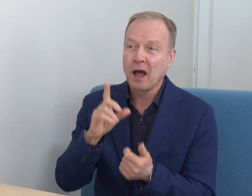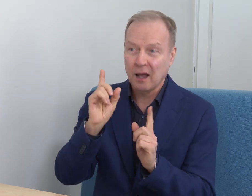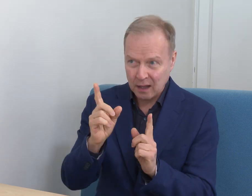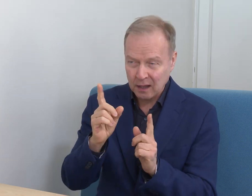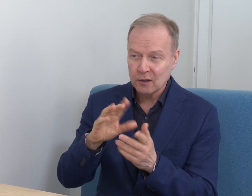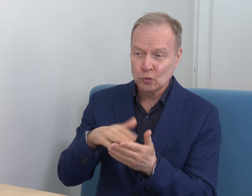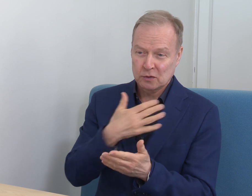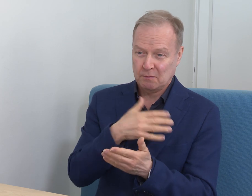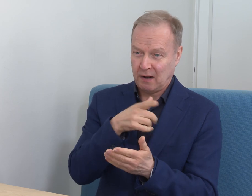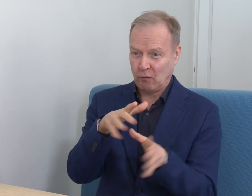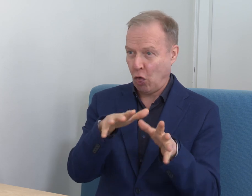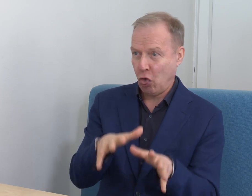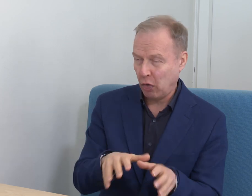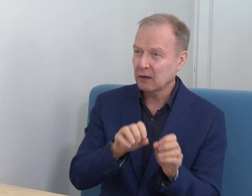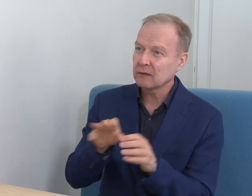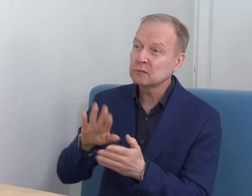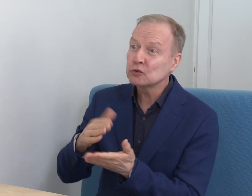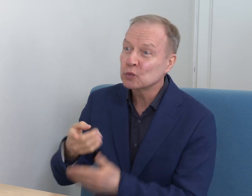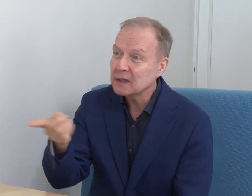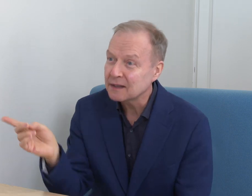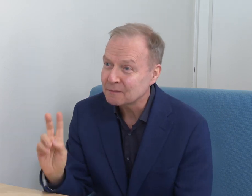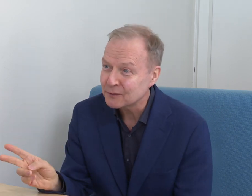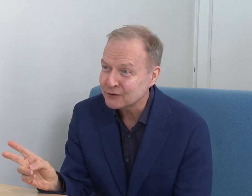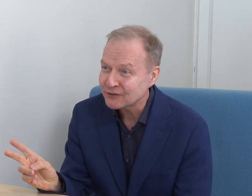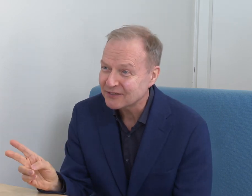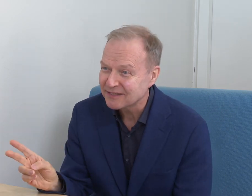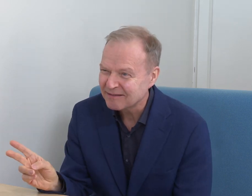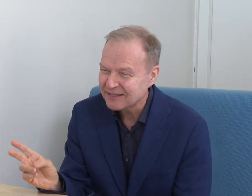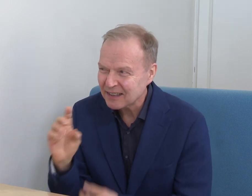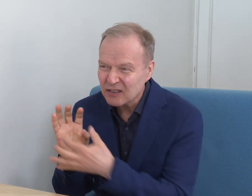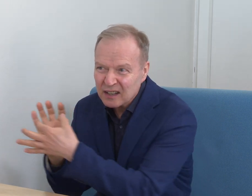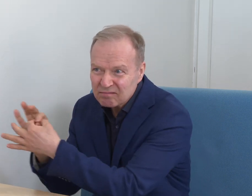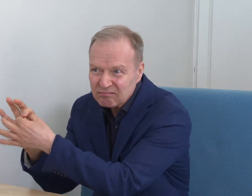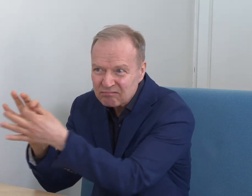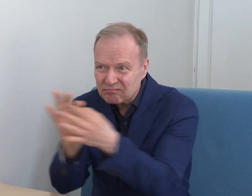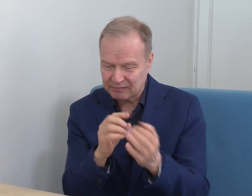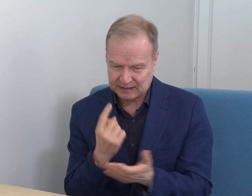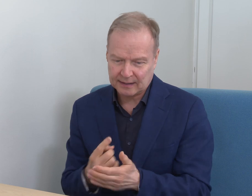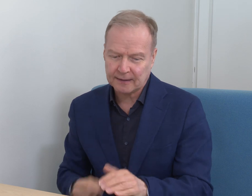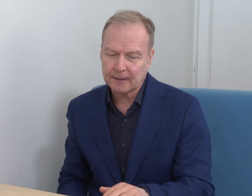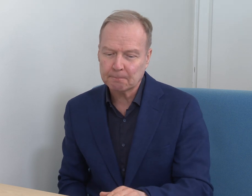Tulkkauspalvelun epäselvä tilanne vaikuttaa myös tulkkeihin. Siksi on tärkeää, että eri tahot tekevät yhteistyötä.